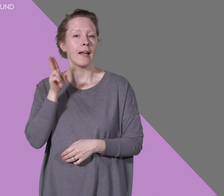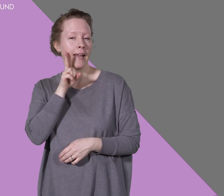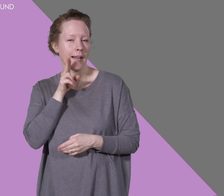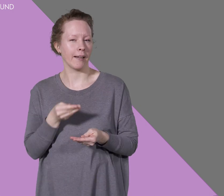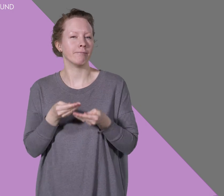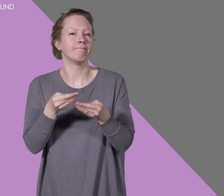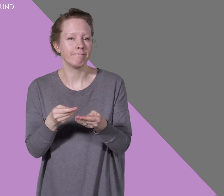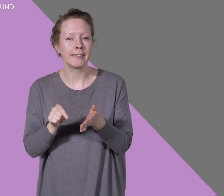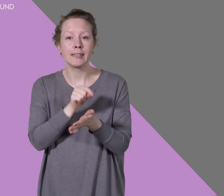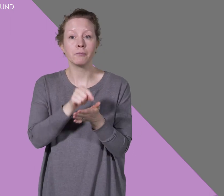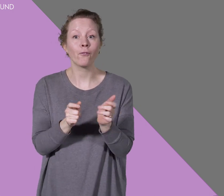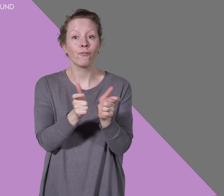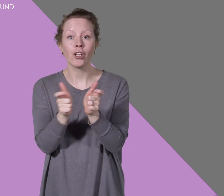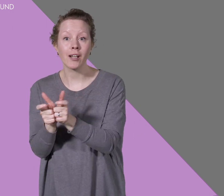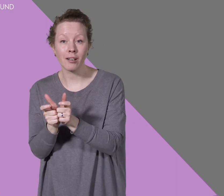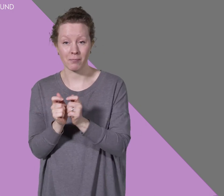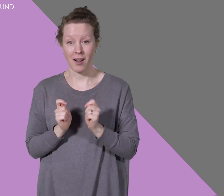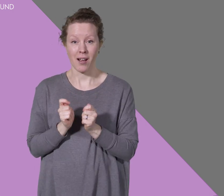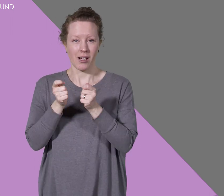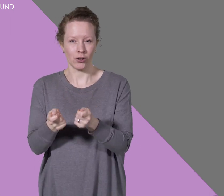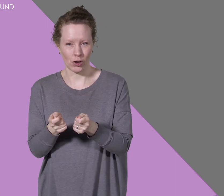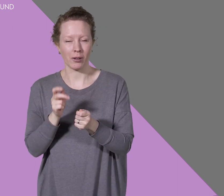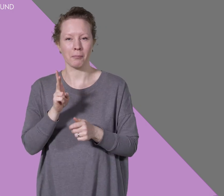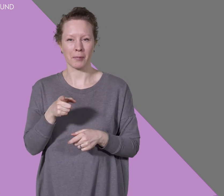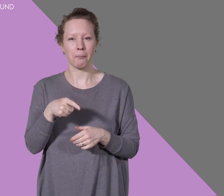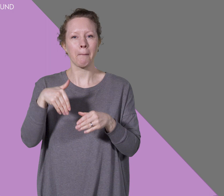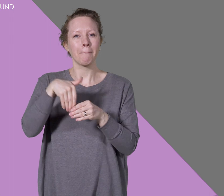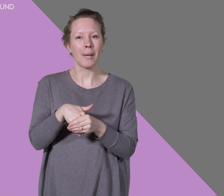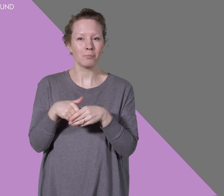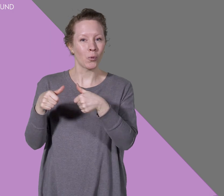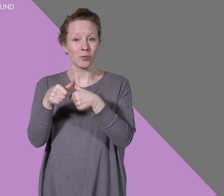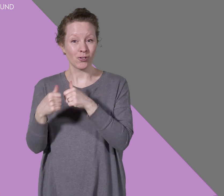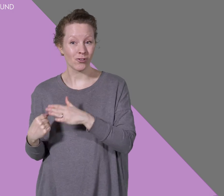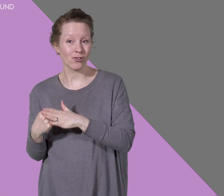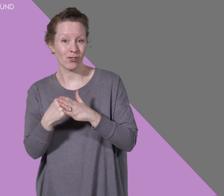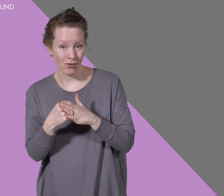Torboli tipsade föreningarna om att de kan ansöka om medlemsorganisationsunderstöd -